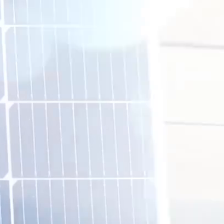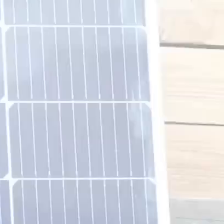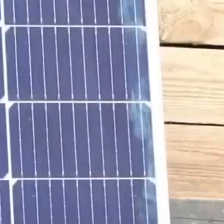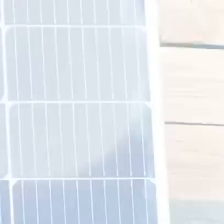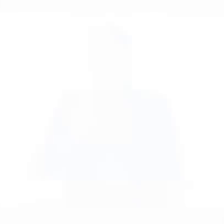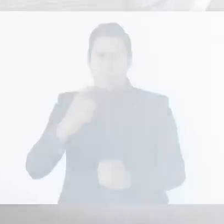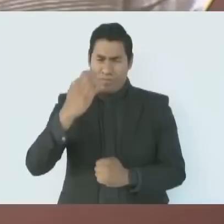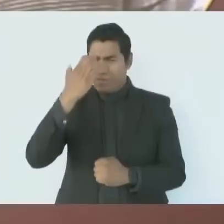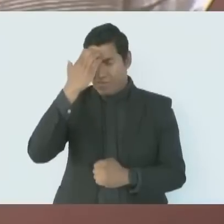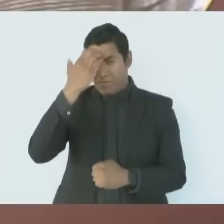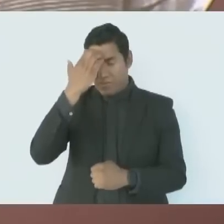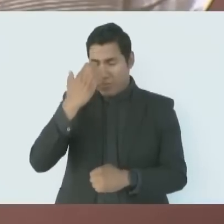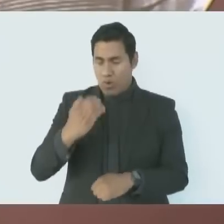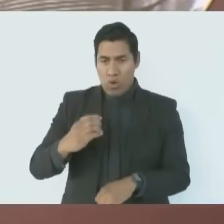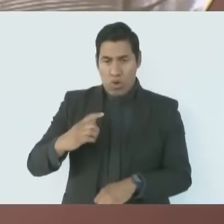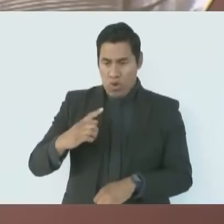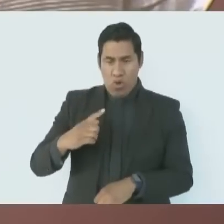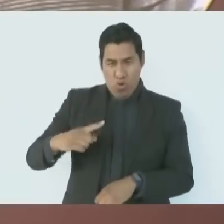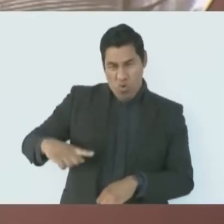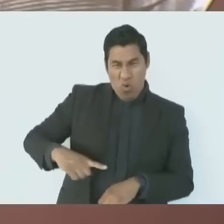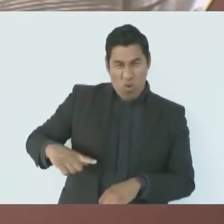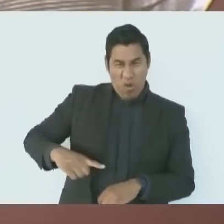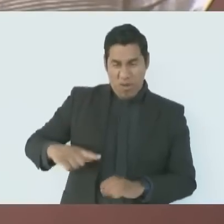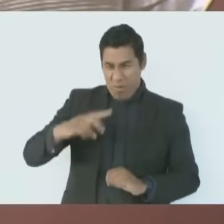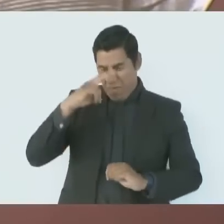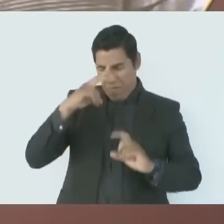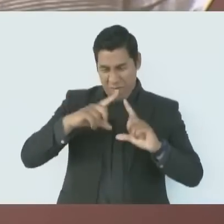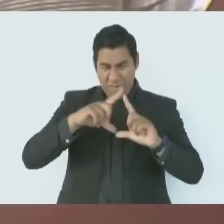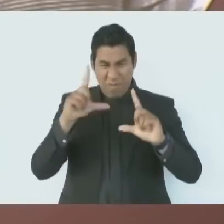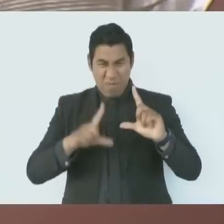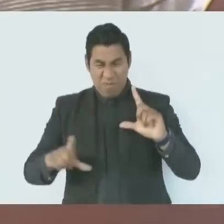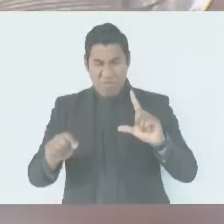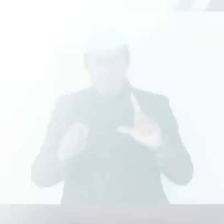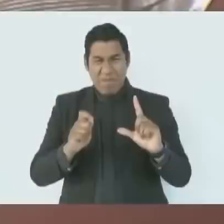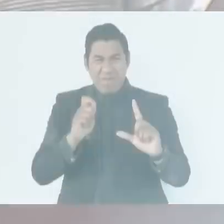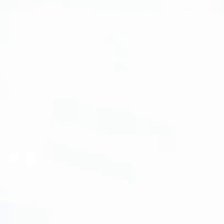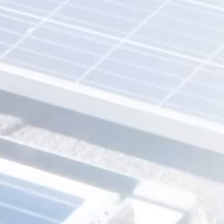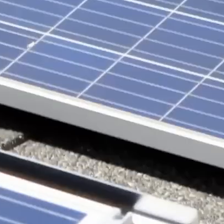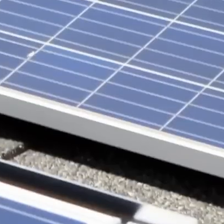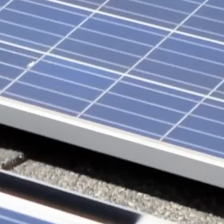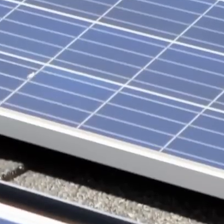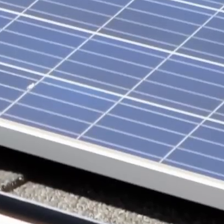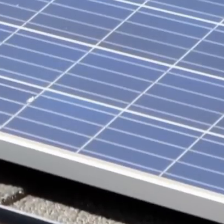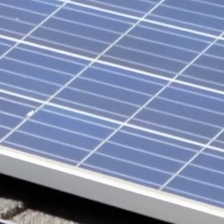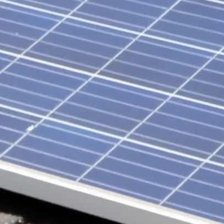abona al principio de por el bien de todos primero los pobres Ya que la instalación de los